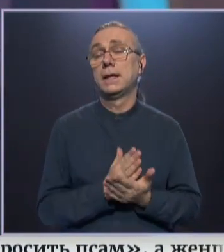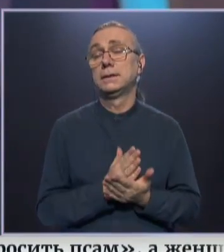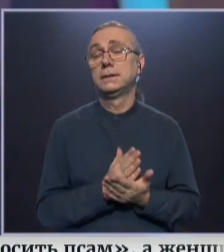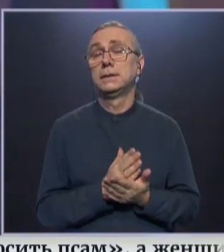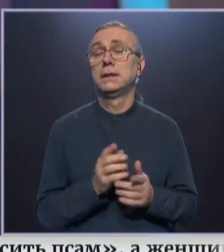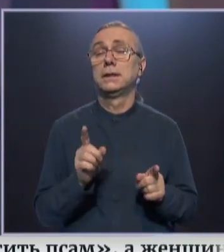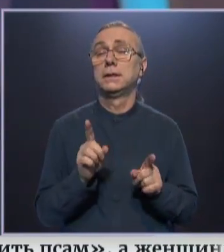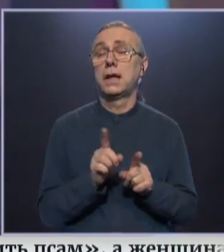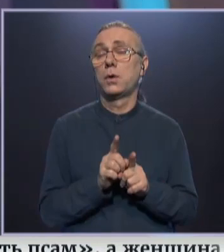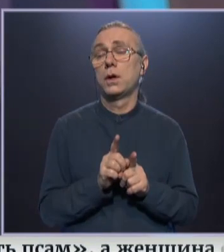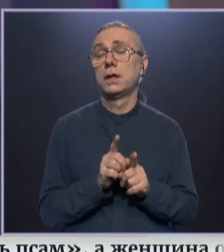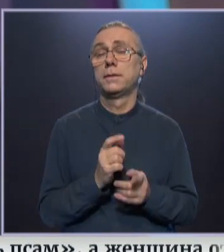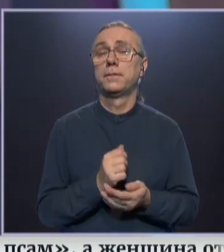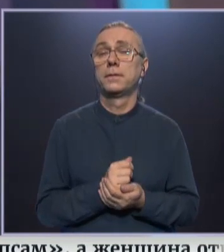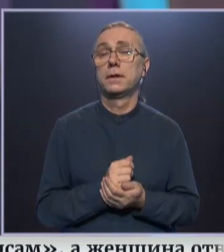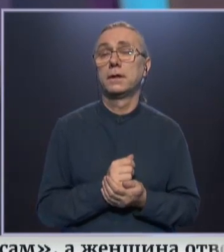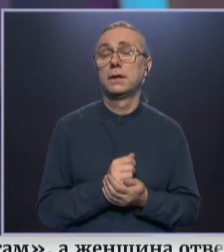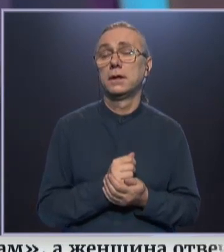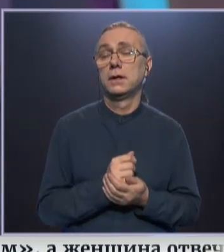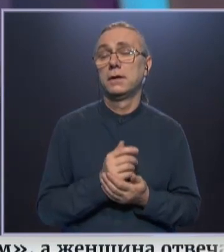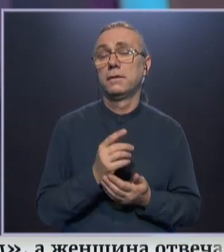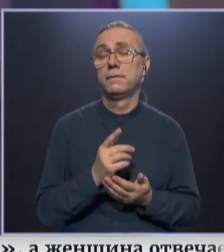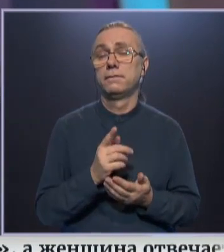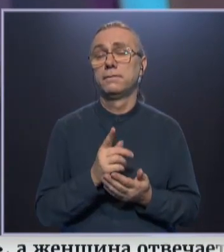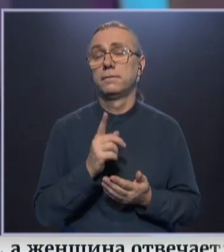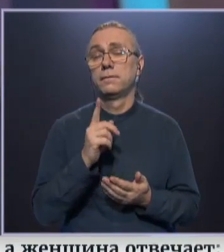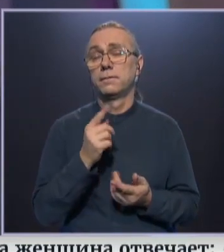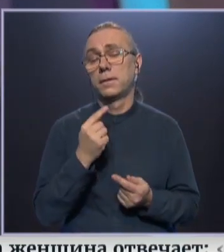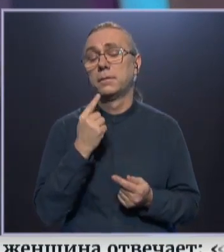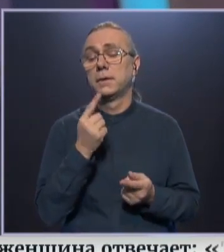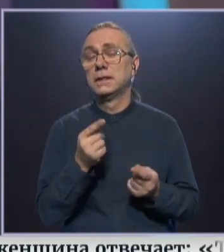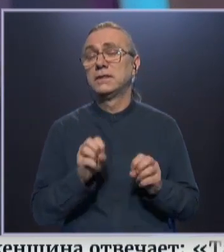небольшой вкус святоотеческому наследию так чтобы его